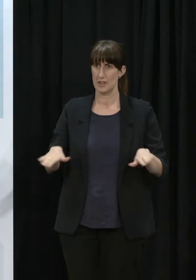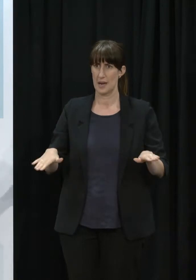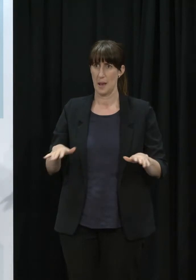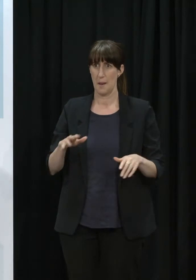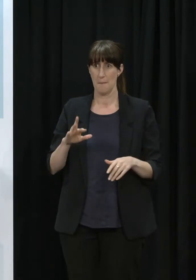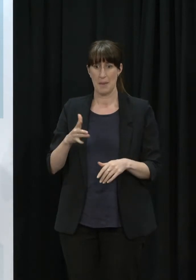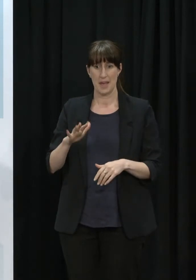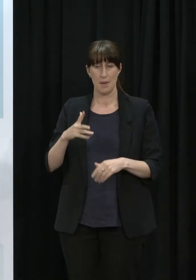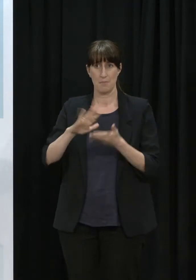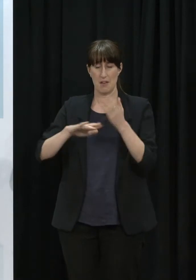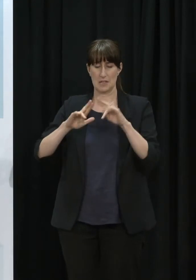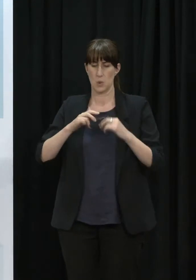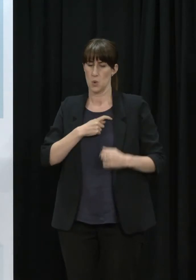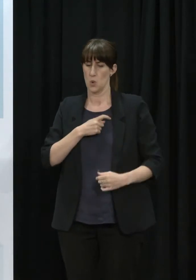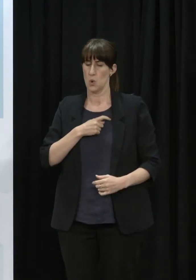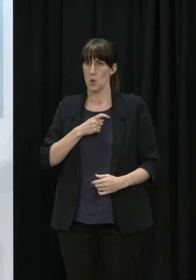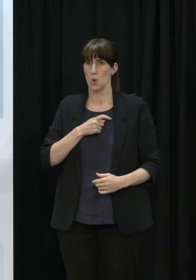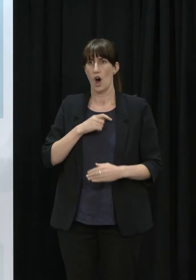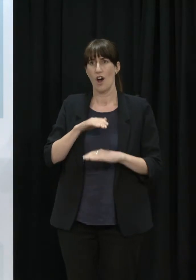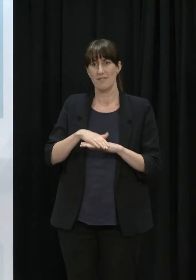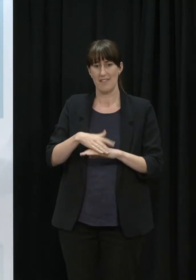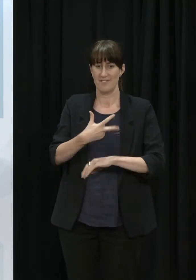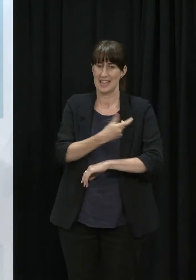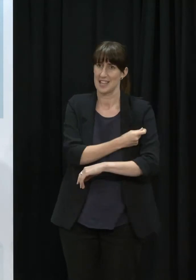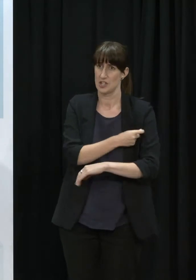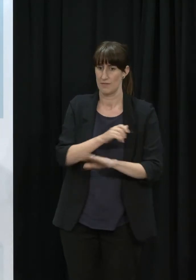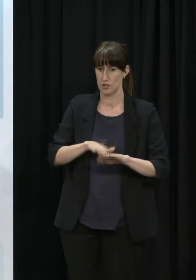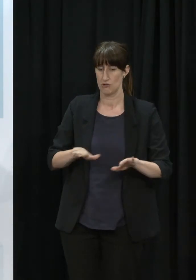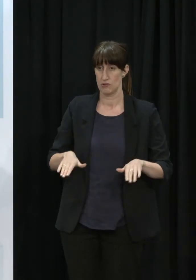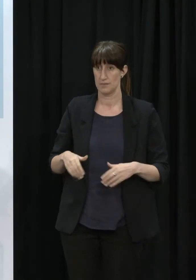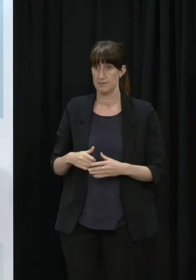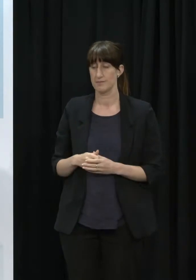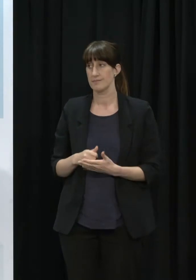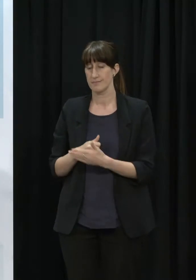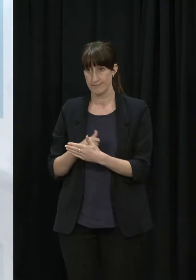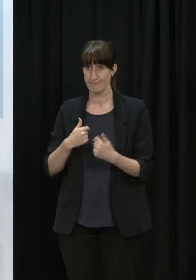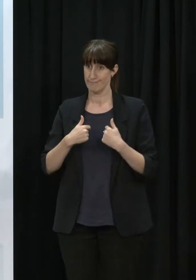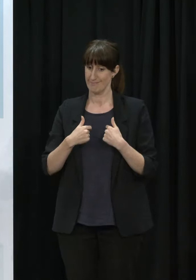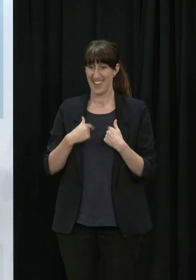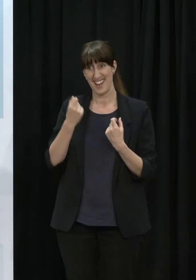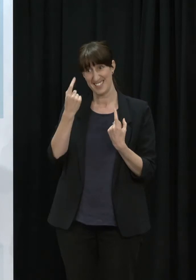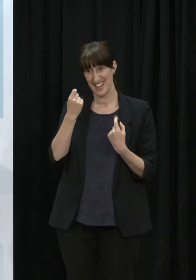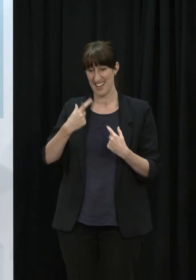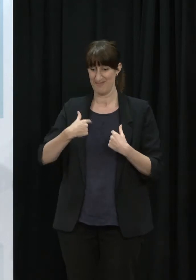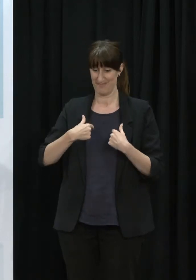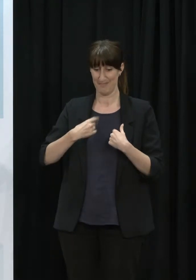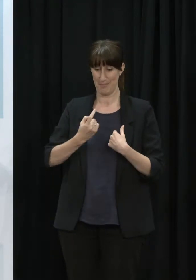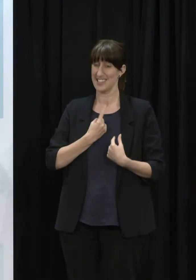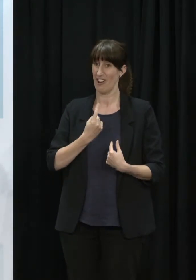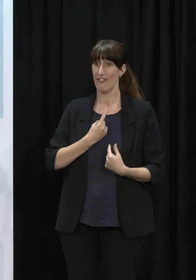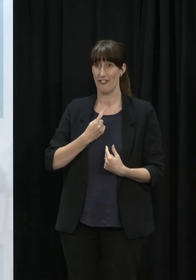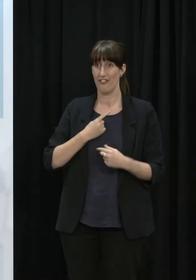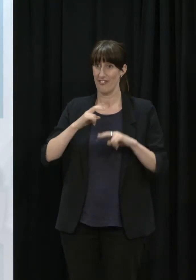te tango i te whai waahi ki te mahi i tera. take tino kare,